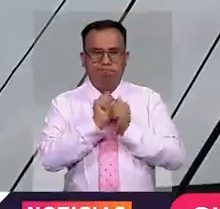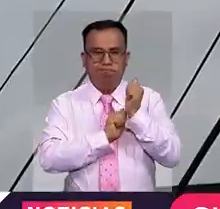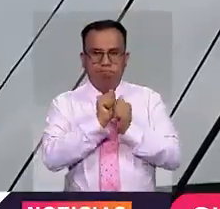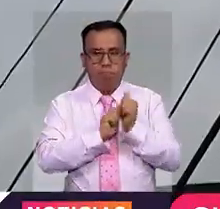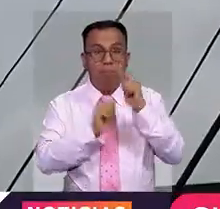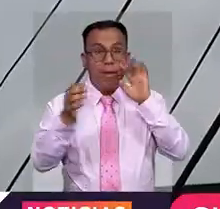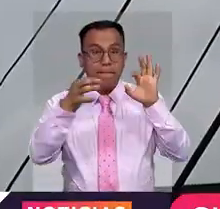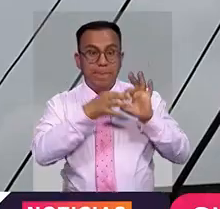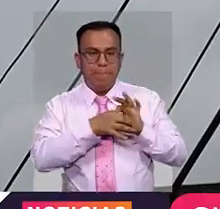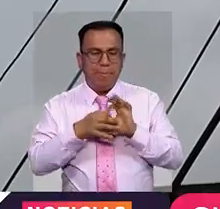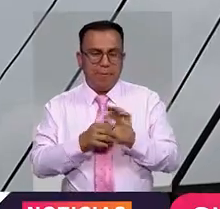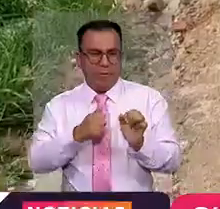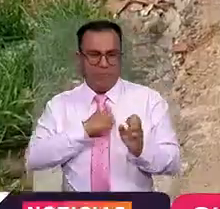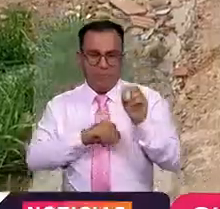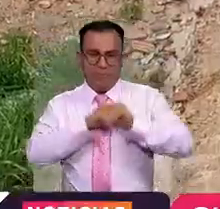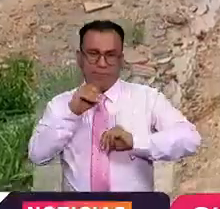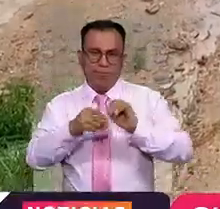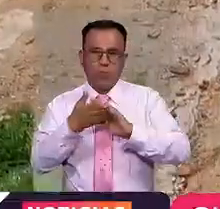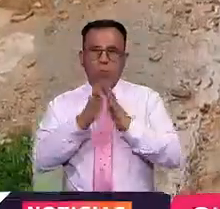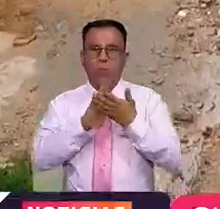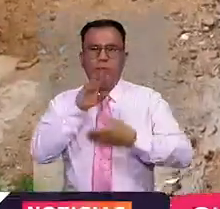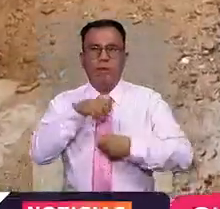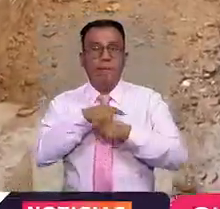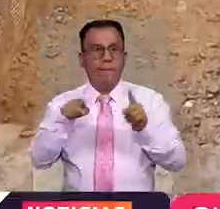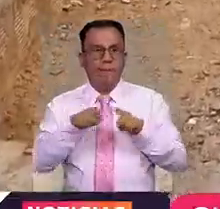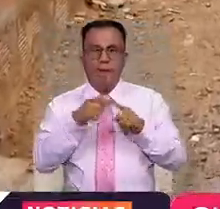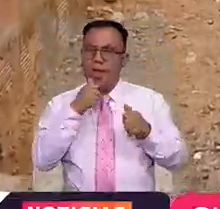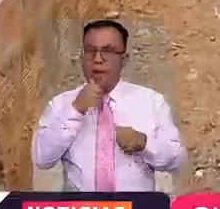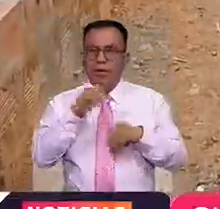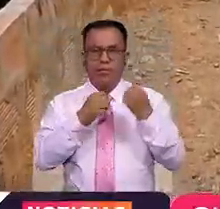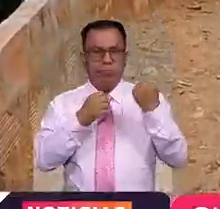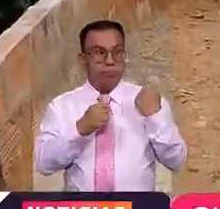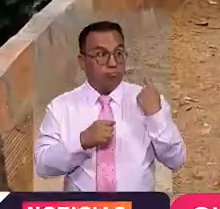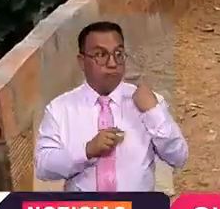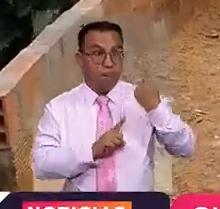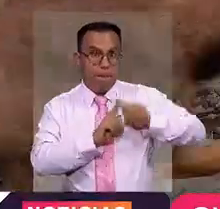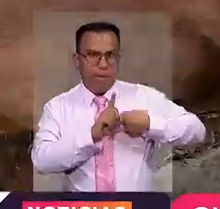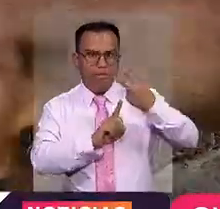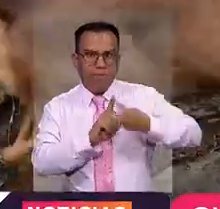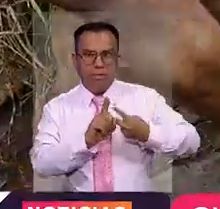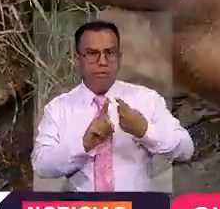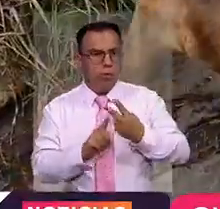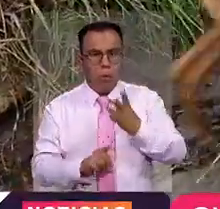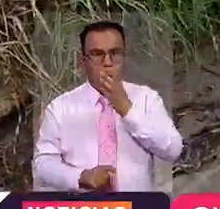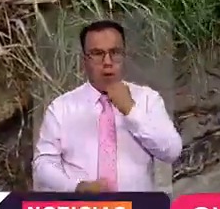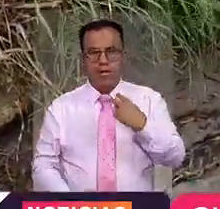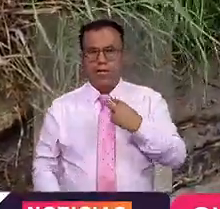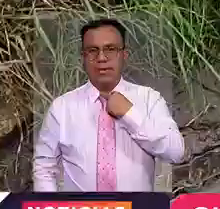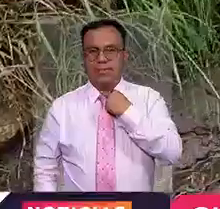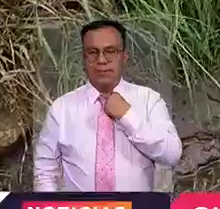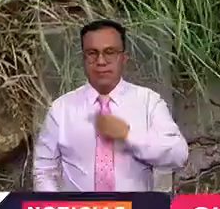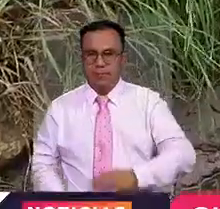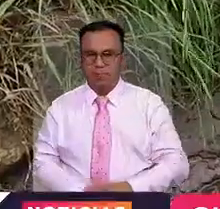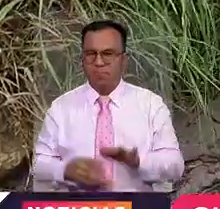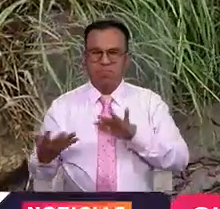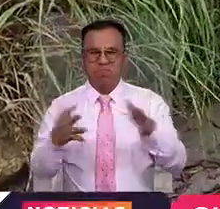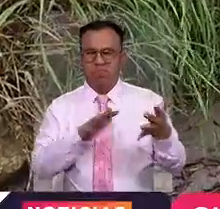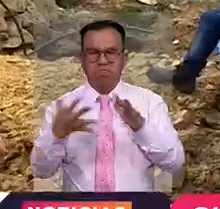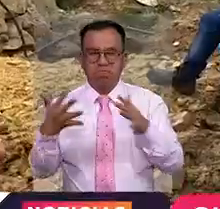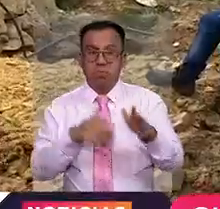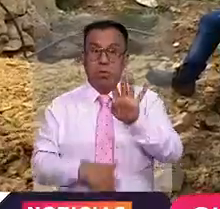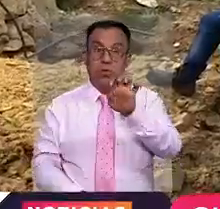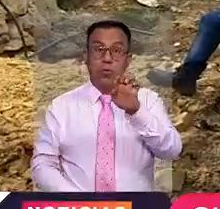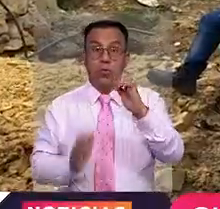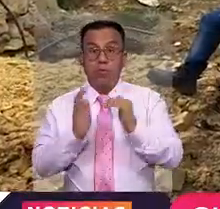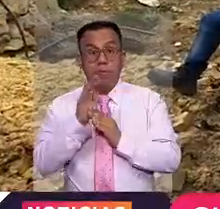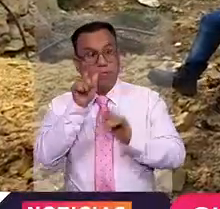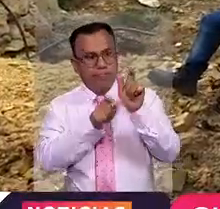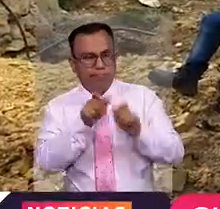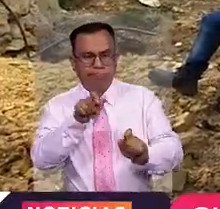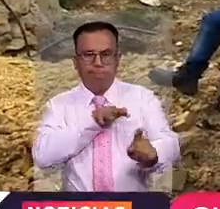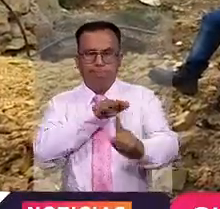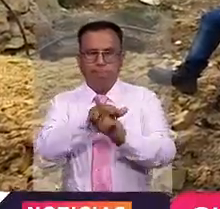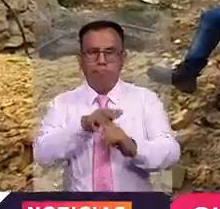Y QUE LE ABRA PRESIóN.